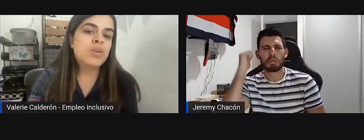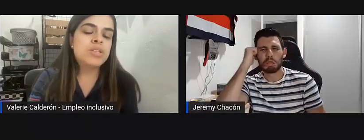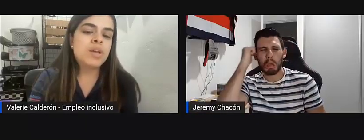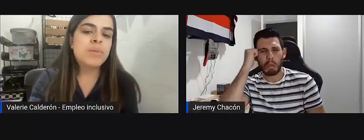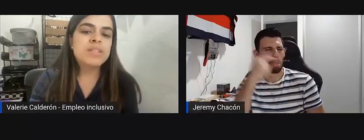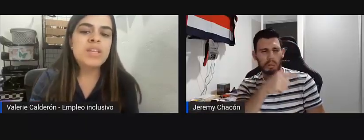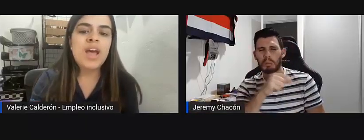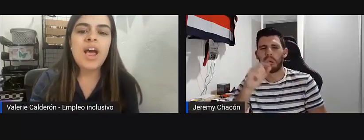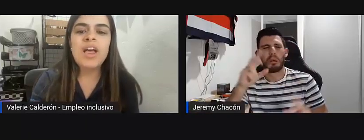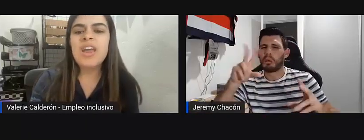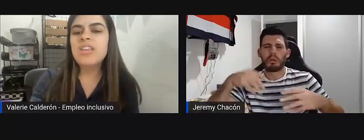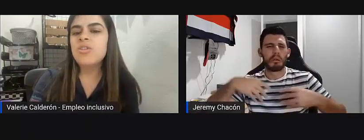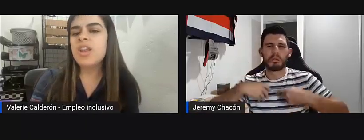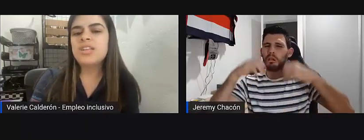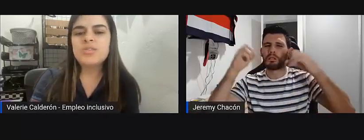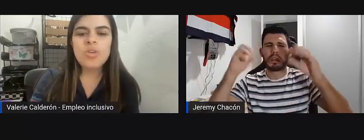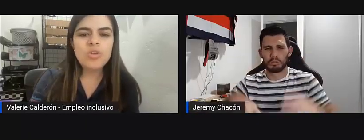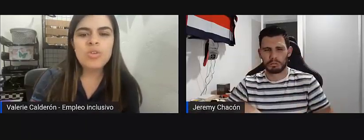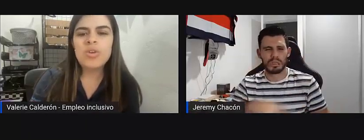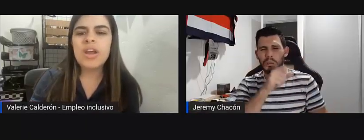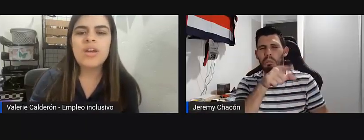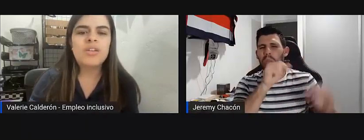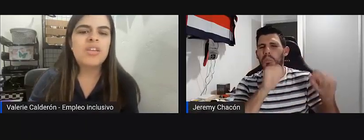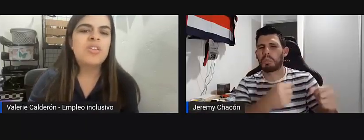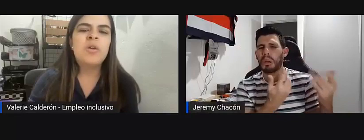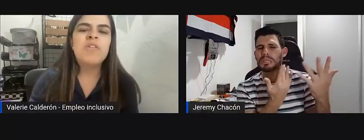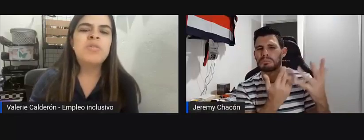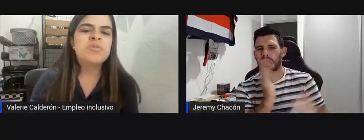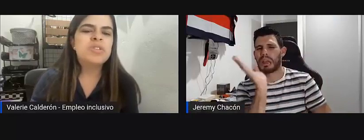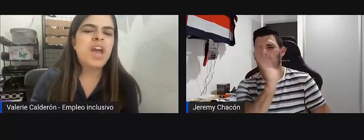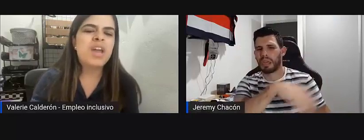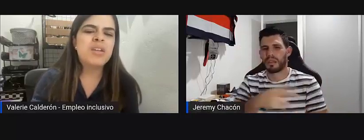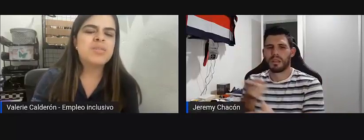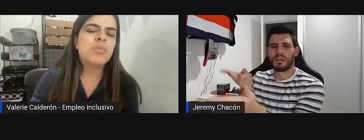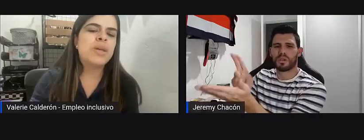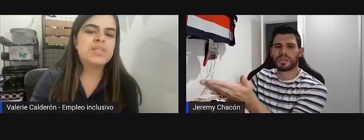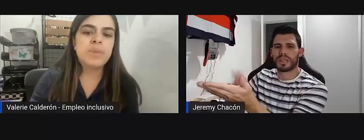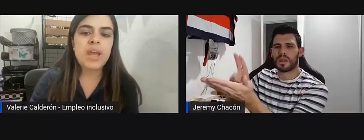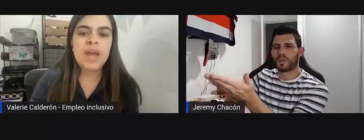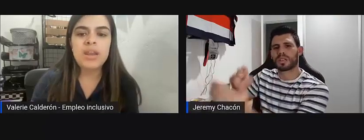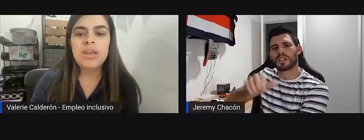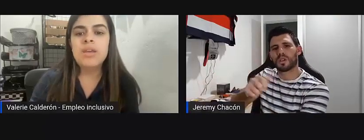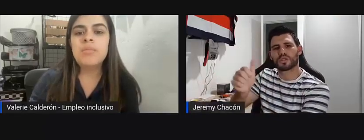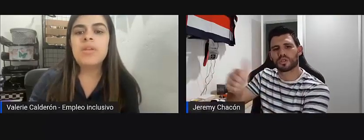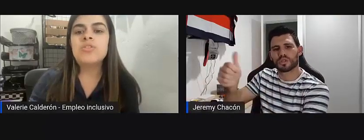una persona con discapacidad ahí No él es tonto verdad no ha renunciar él se puede esperar Pero